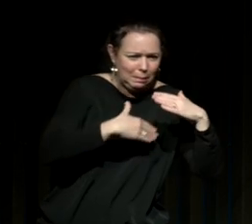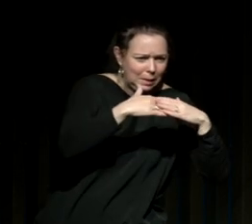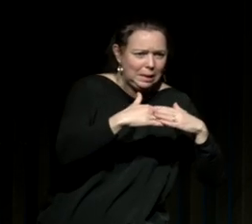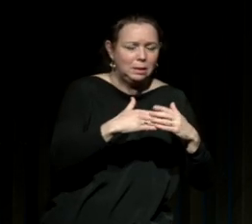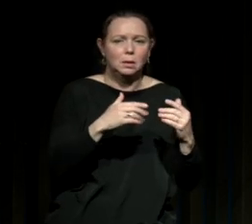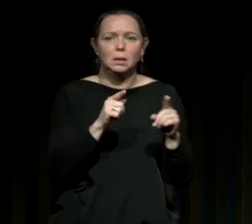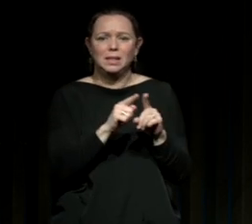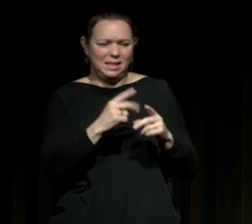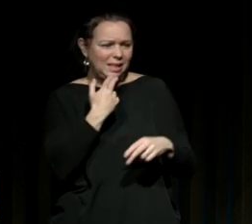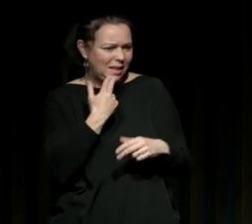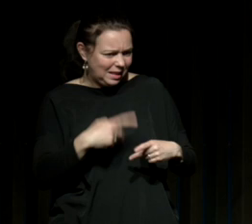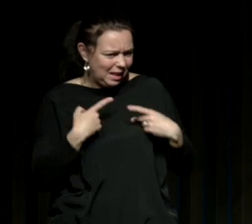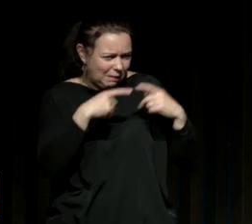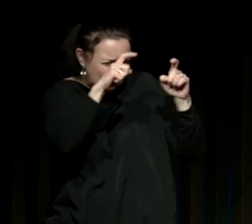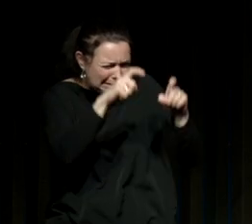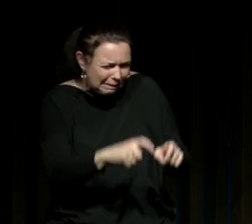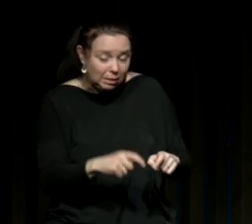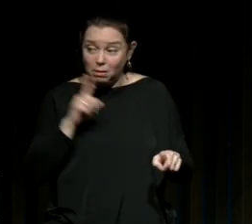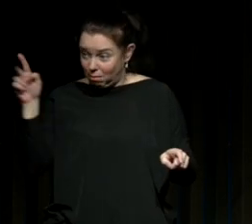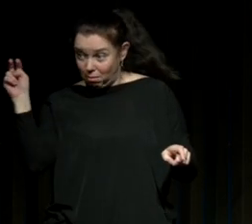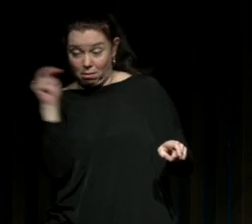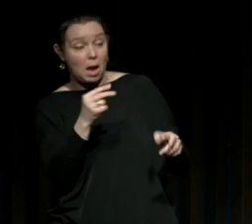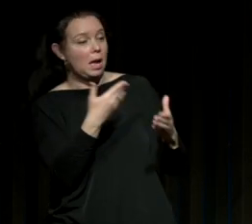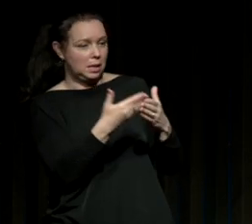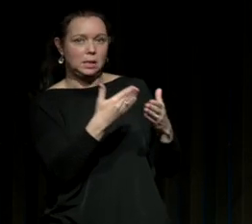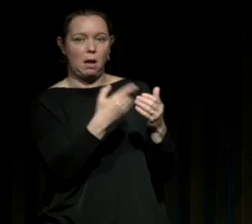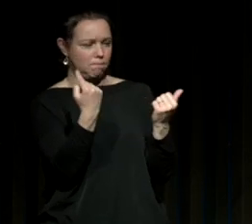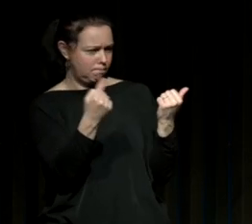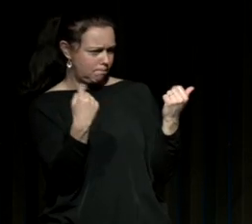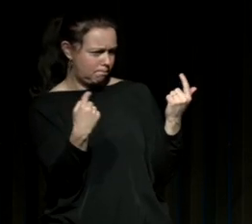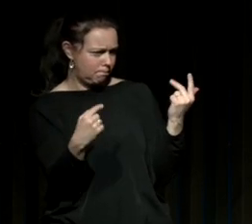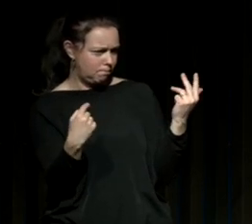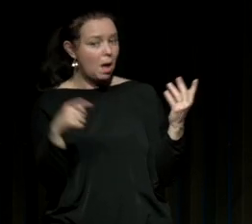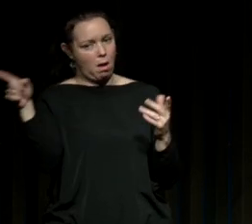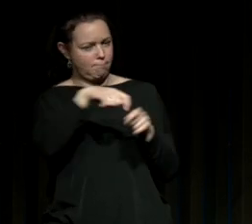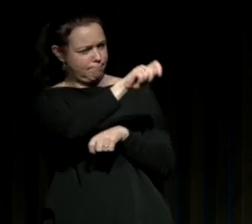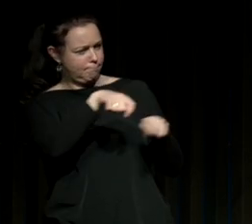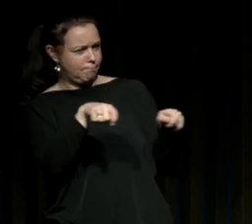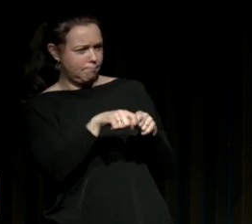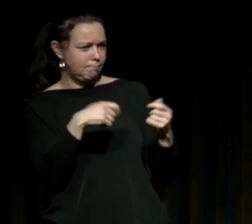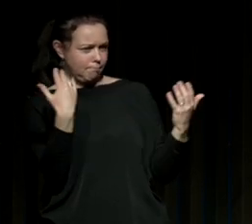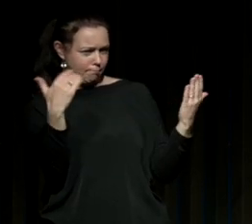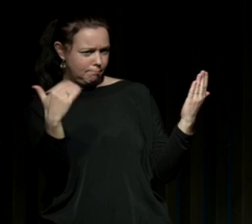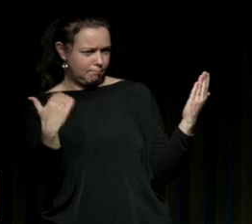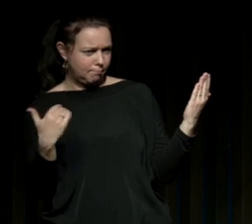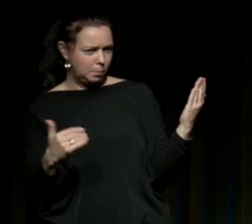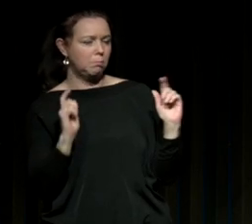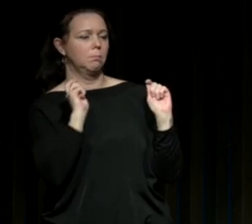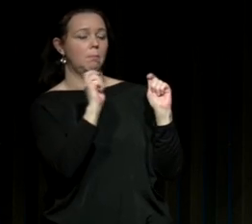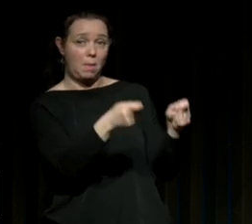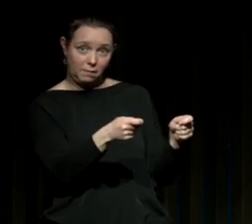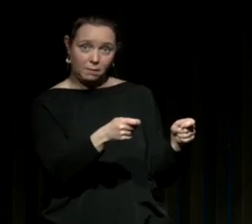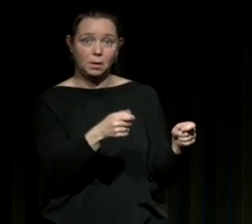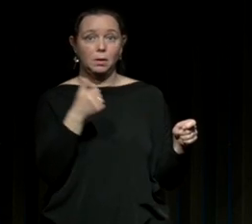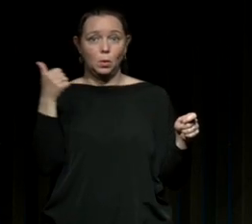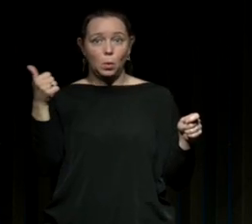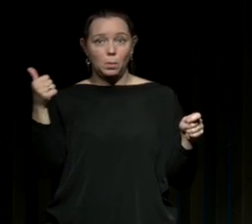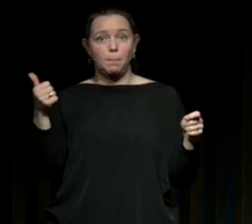qualité de vie c'est comme ça que les canadiens évalue ouf on diagnostique 2 du patient qui